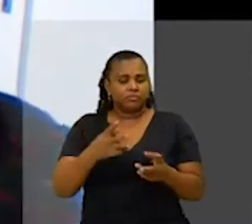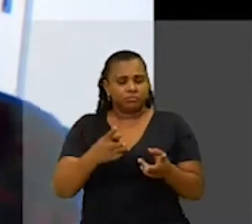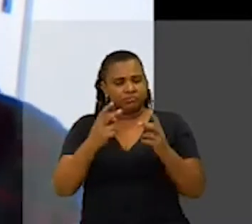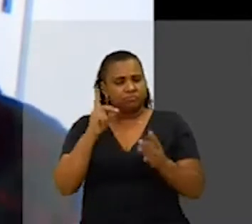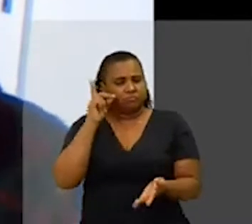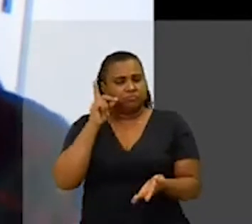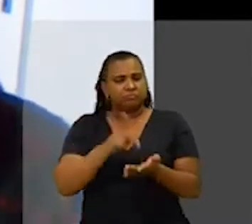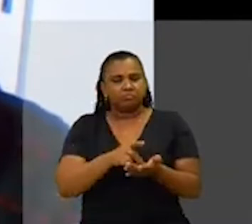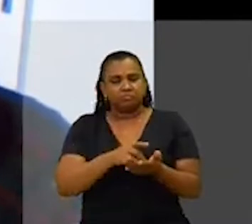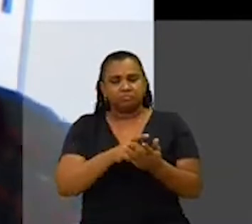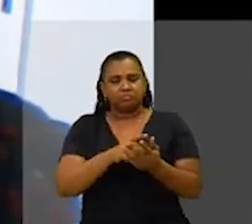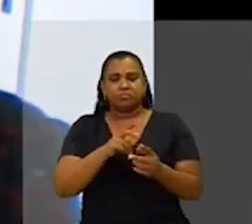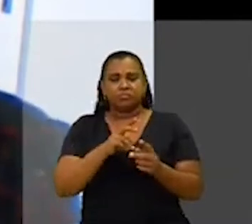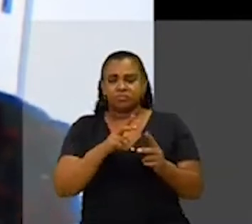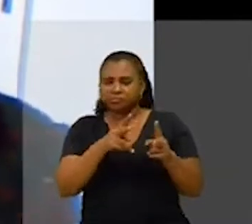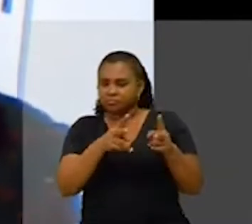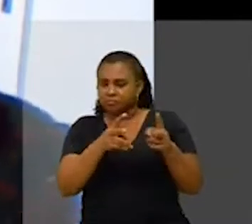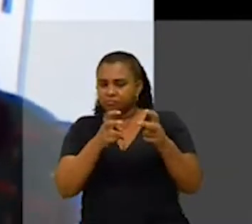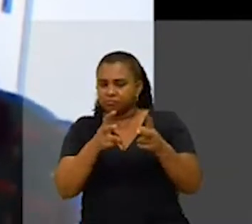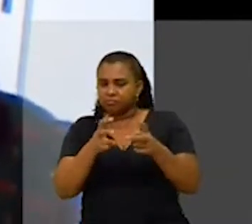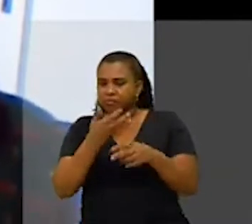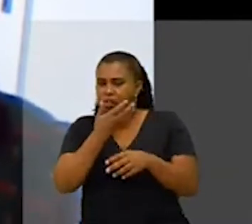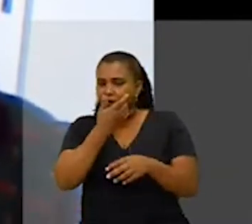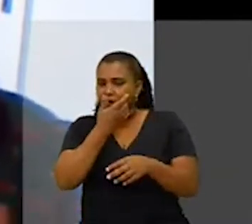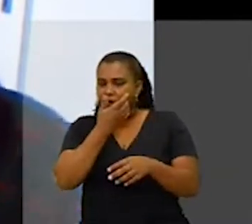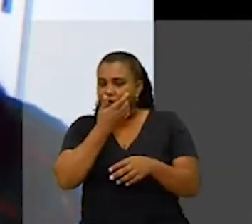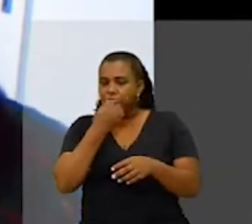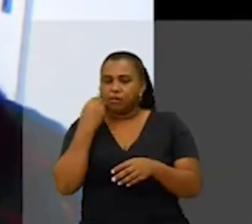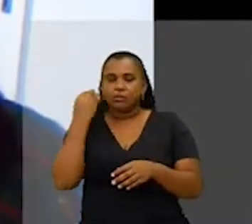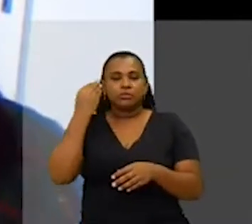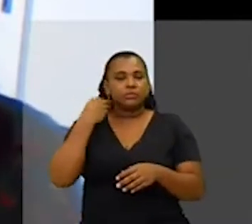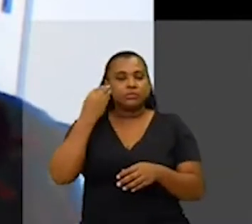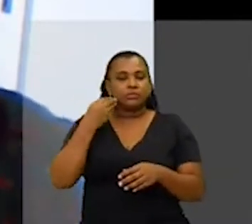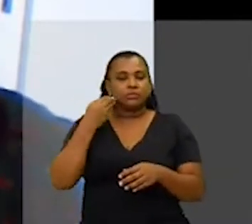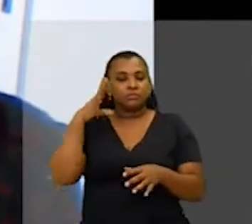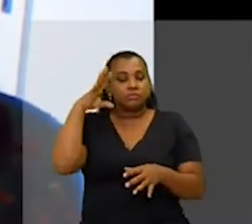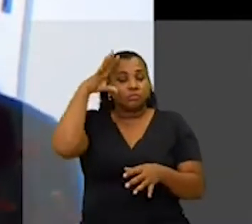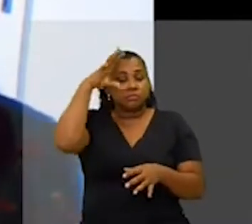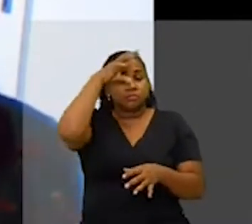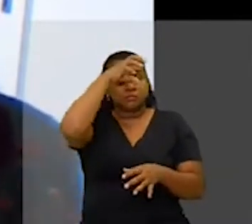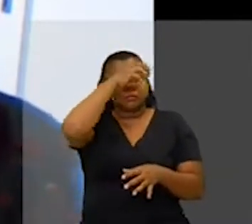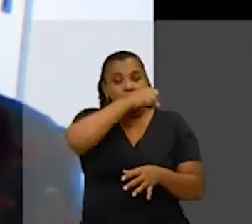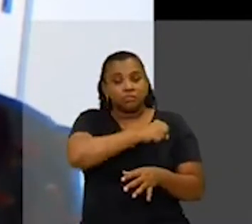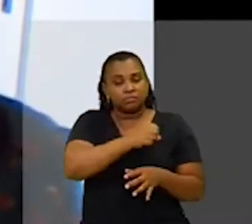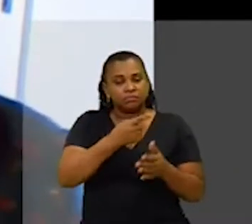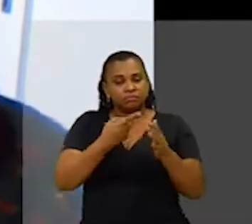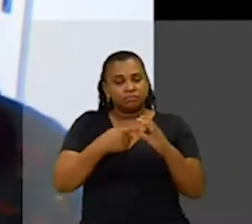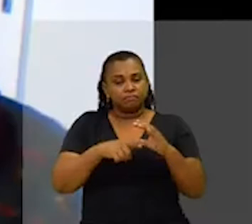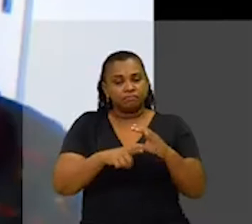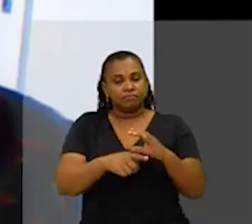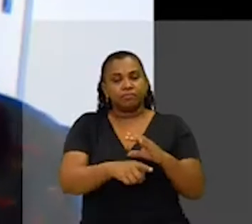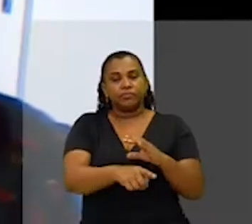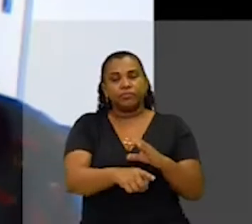olha para essas experiências que a gente for compreenda em profundidade essa experiência pelo